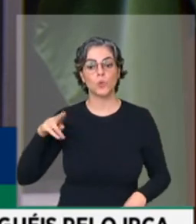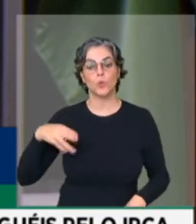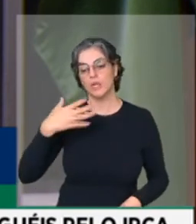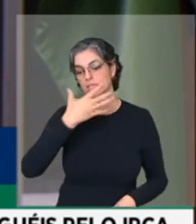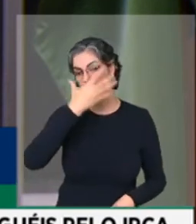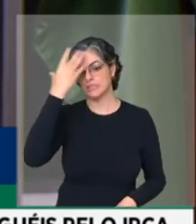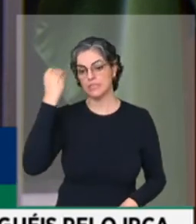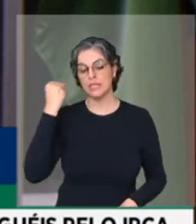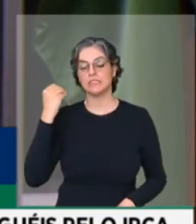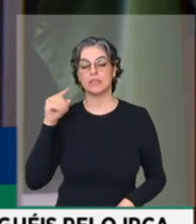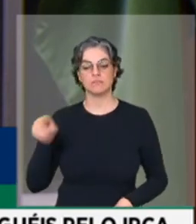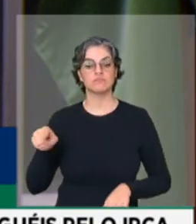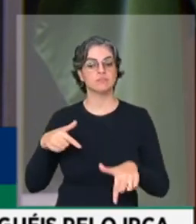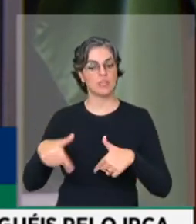ESQUECER DO SEU TRABALHO DA